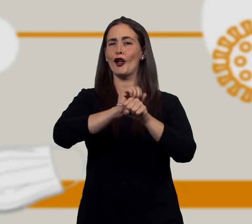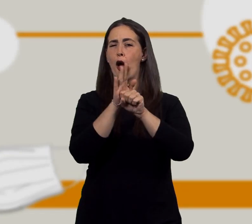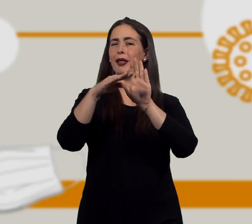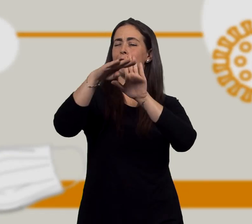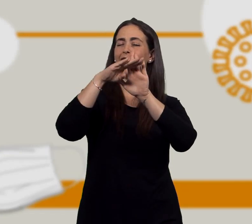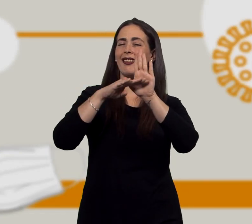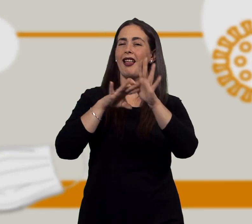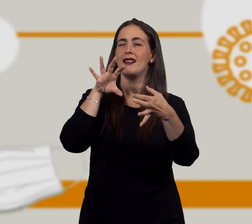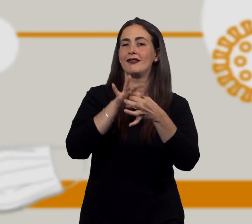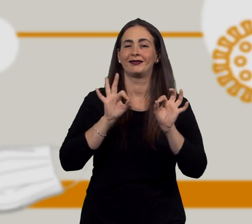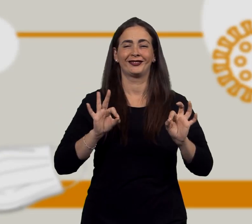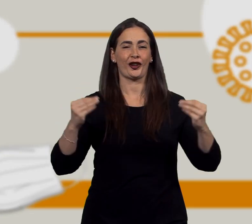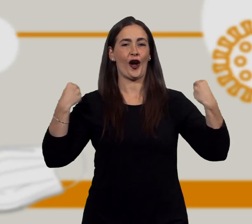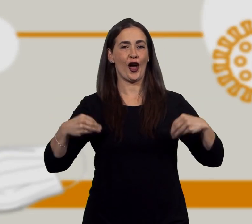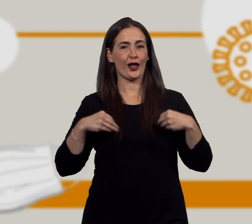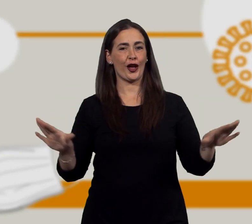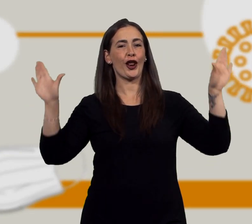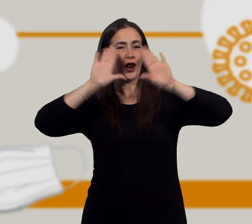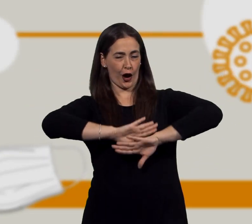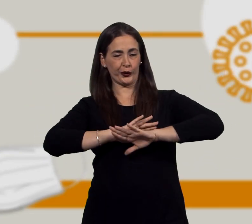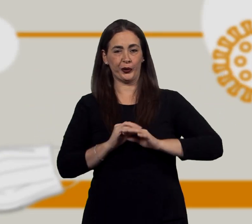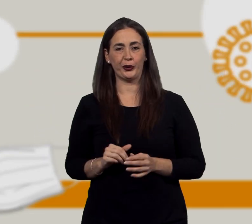Mesures COVID-19 en l'oci nocturn